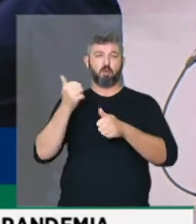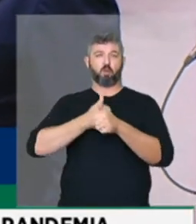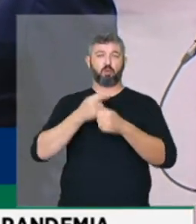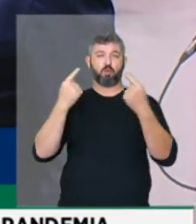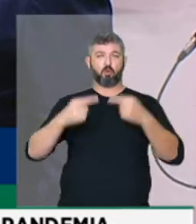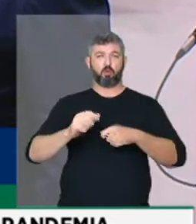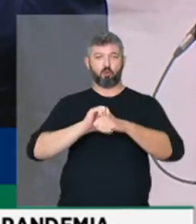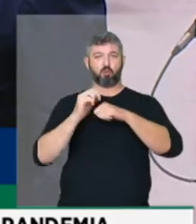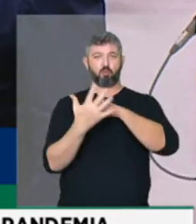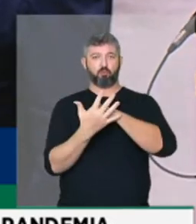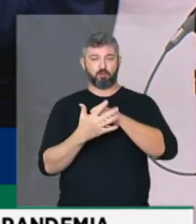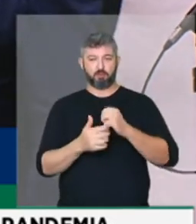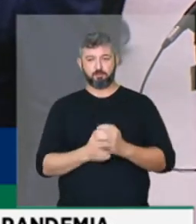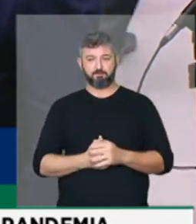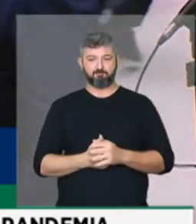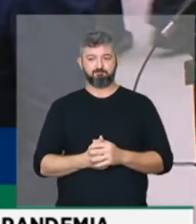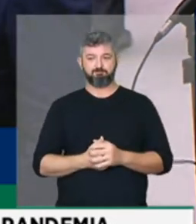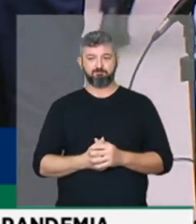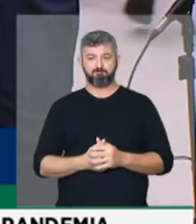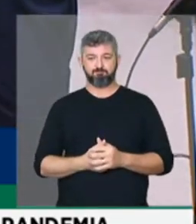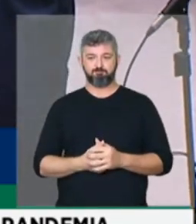COMBATE É PANDEMIA DE COVID-19. [DEPUTADO]: PRESIDENTE, ENQUANTO...